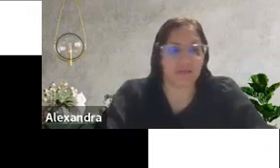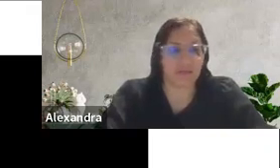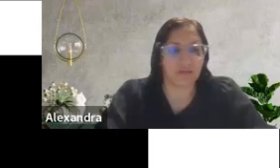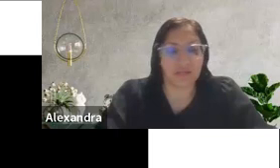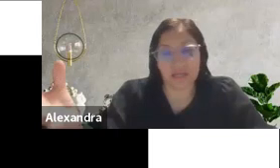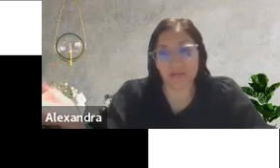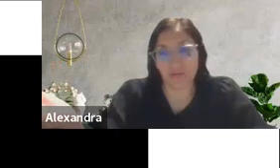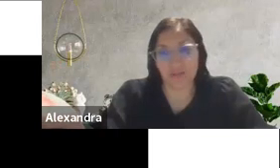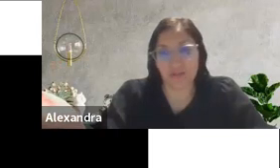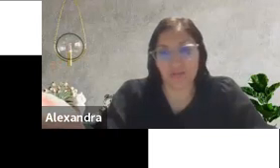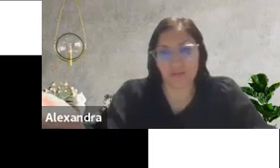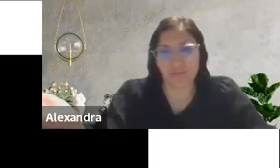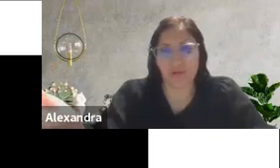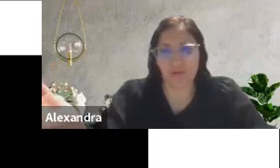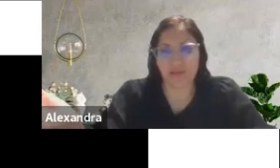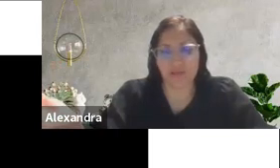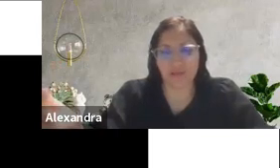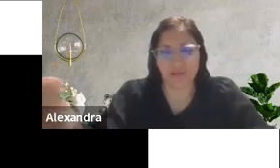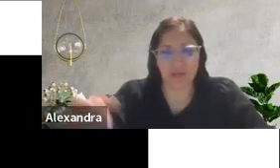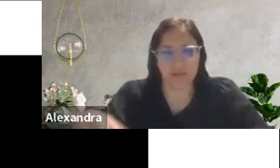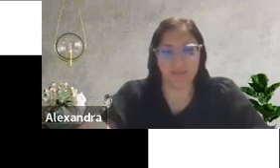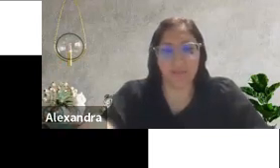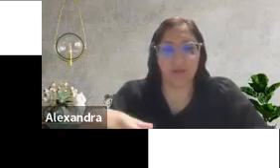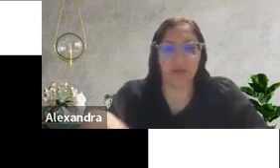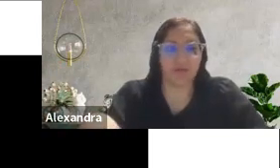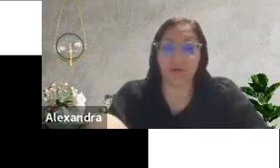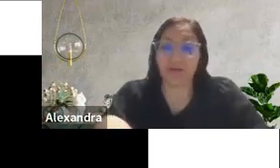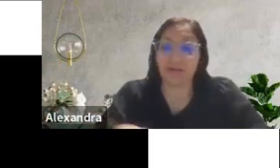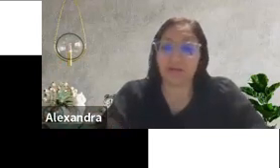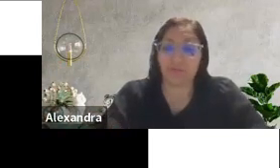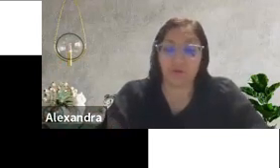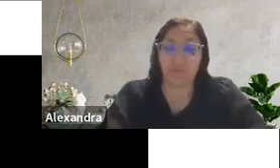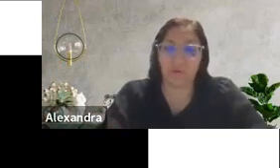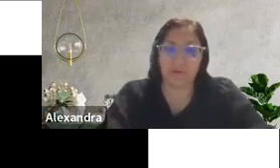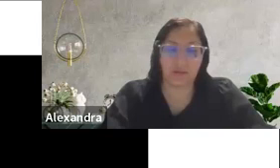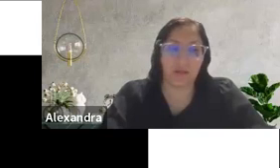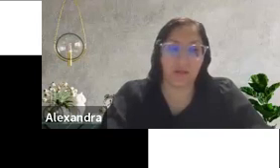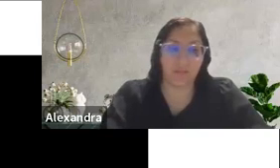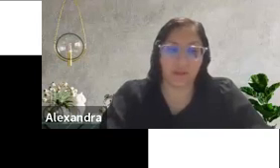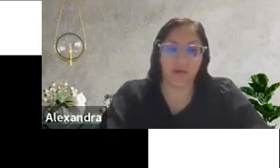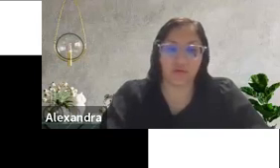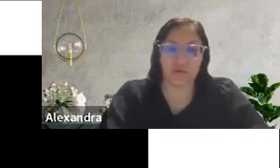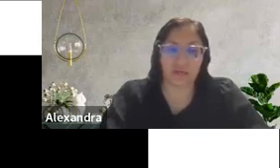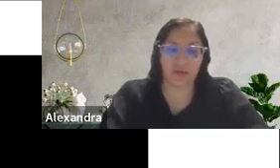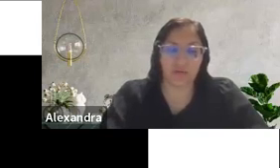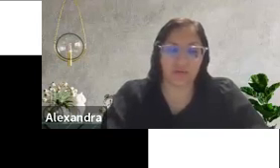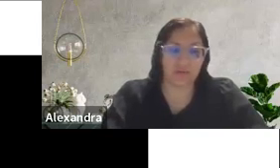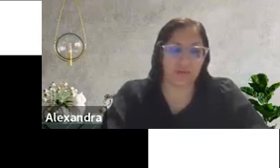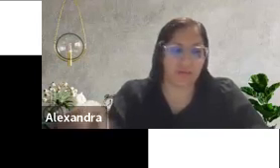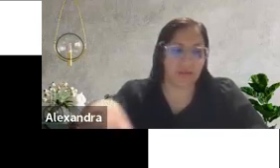audífono en específico. Es un dispositivo. El electroacústico que amplifica los sonidos del y potencia.